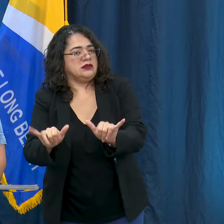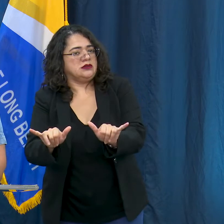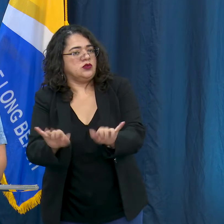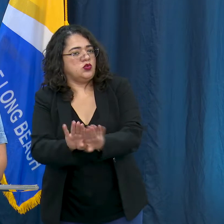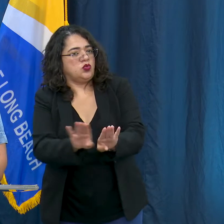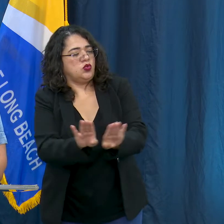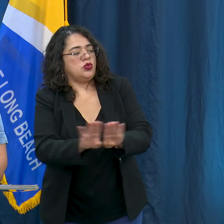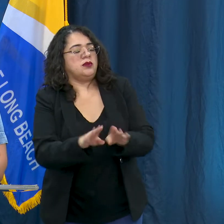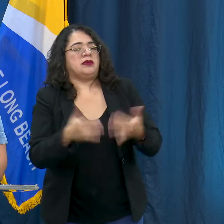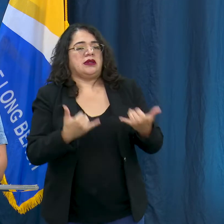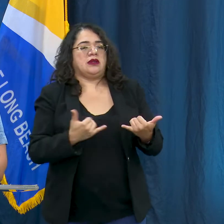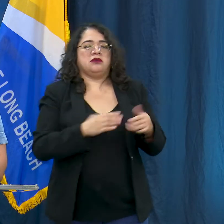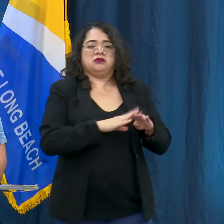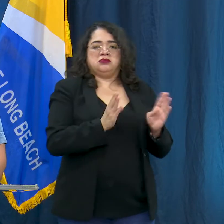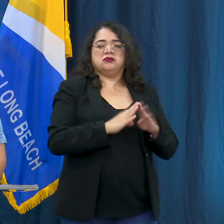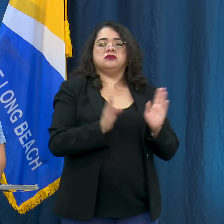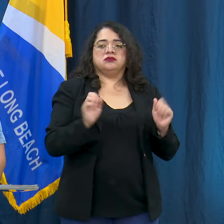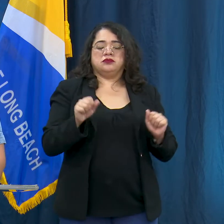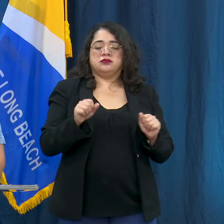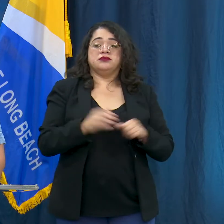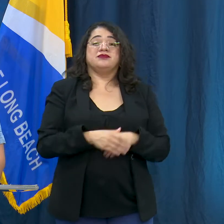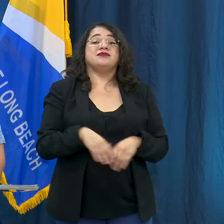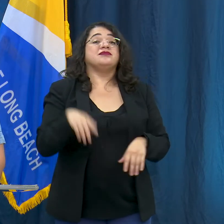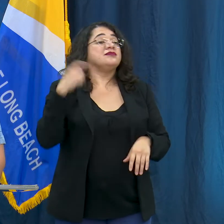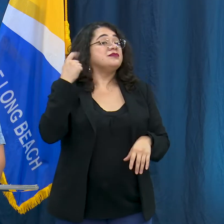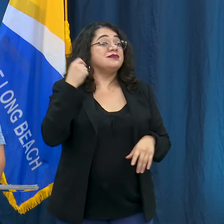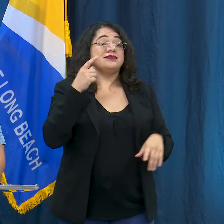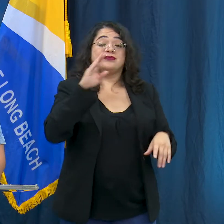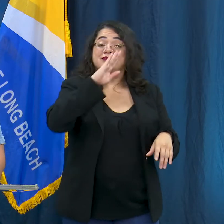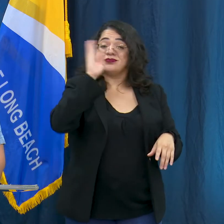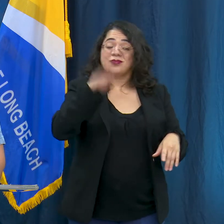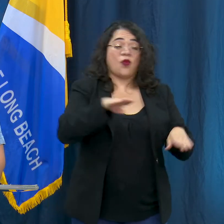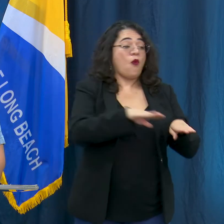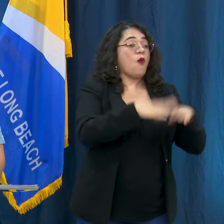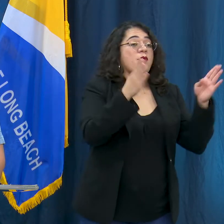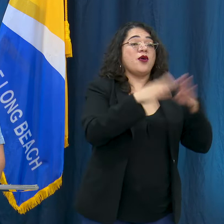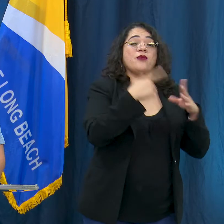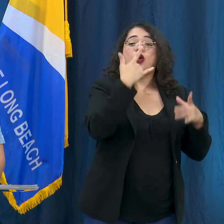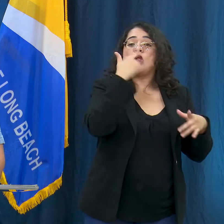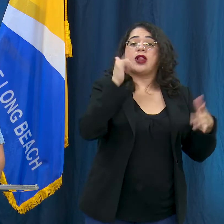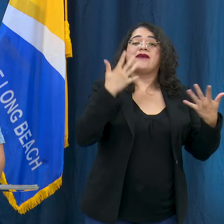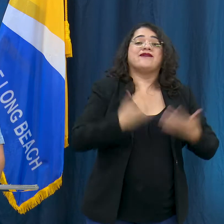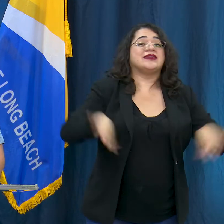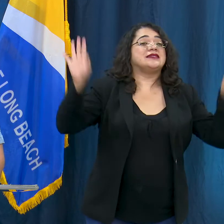el coronavirus todavía es muy contagiosum Oy esta muy presente nuestra